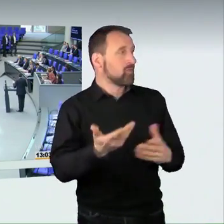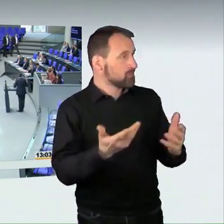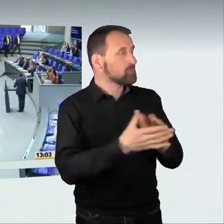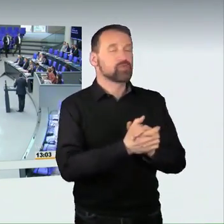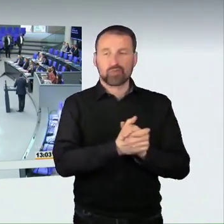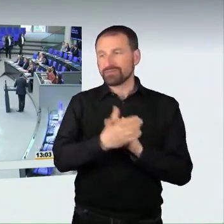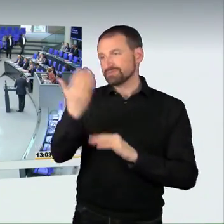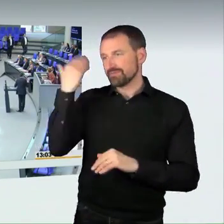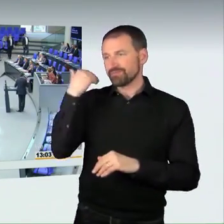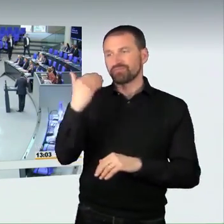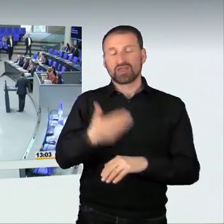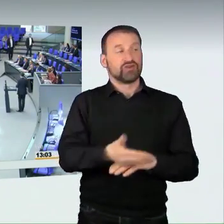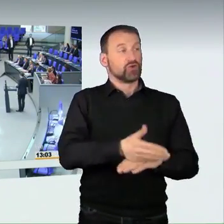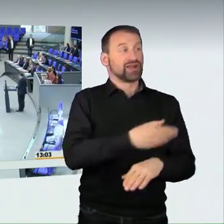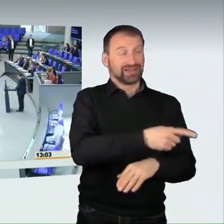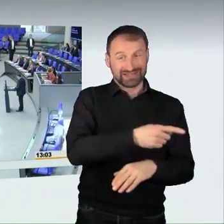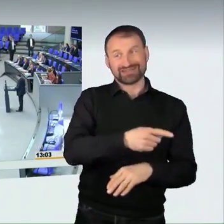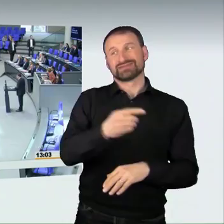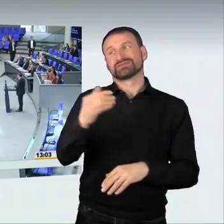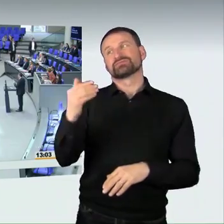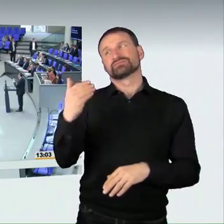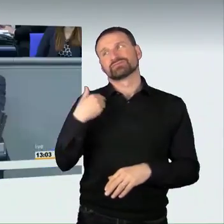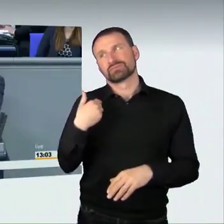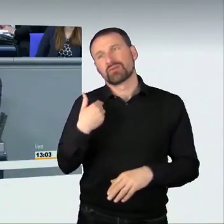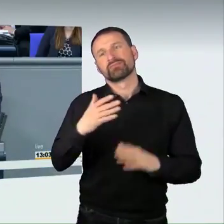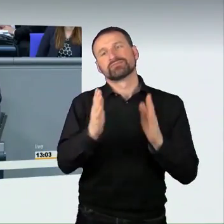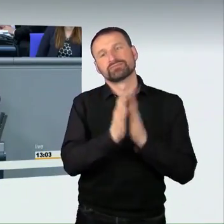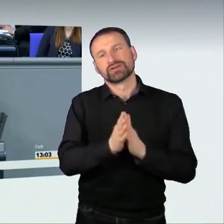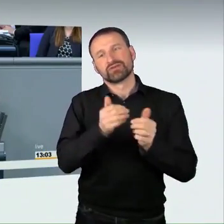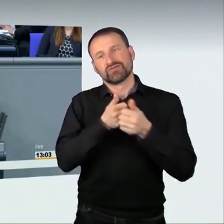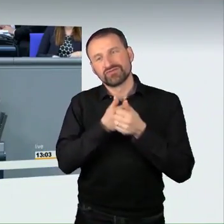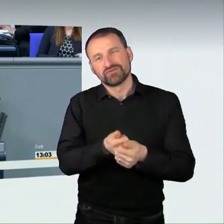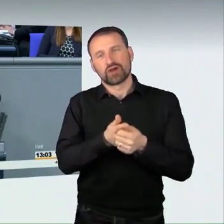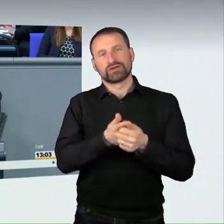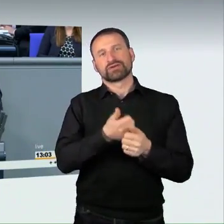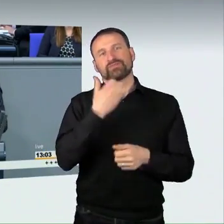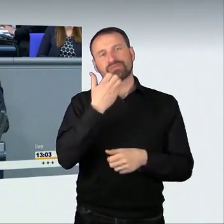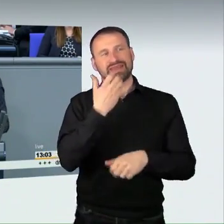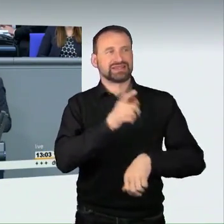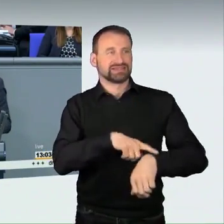die Redezeiten wirklich einzuhalten, weil wir schon sehr spät dran sind. Die Minute, die sich Frau Künast gerade für den Berliner